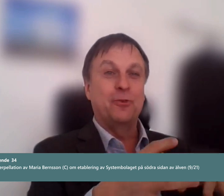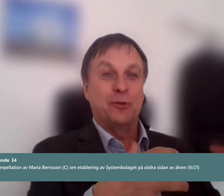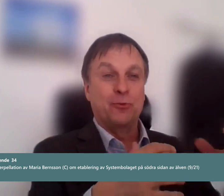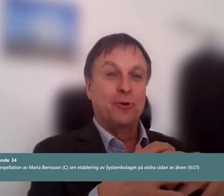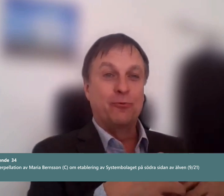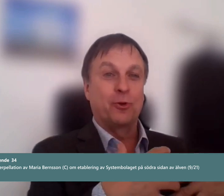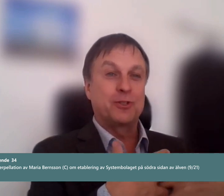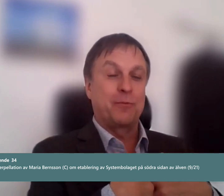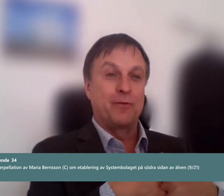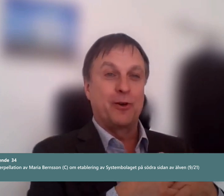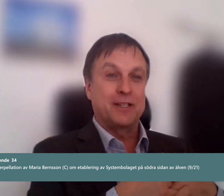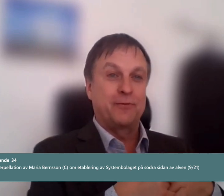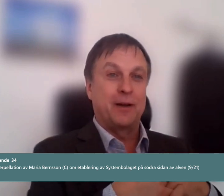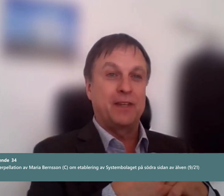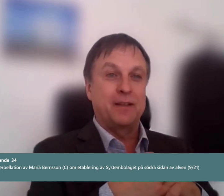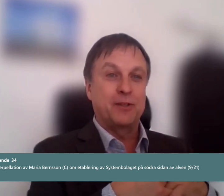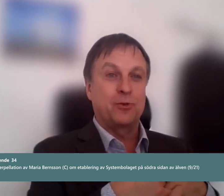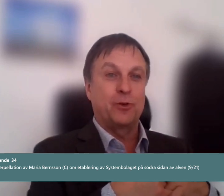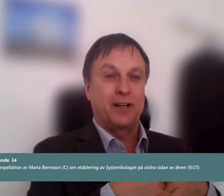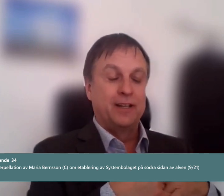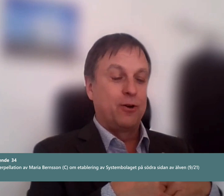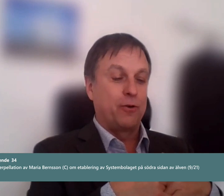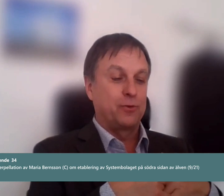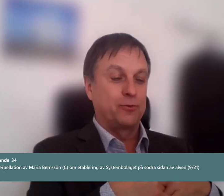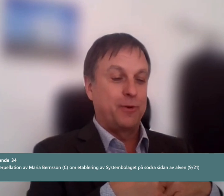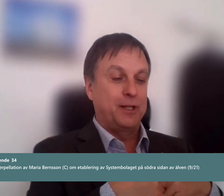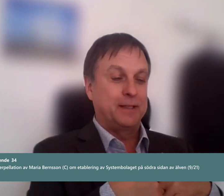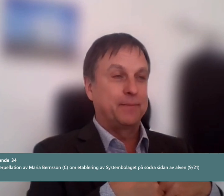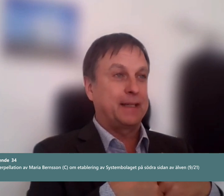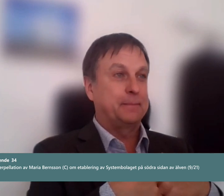Julkort ska bevaras i framtiden med så korta avstånd som möjligt Tack